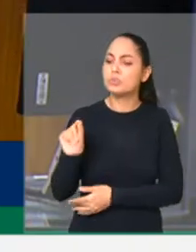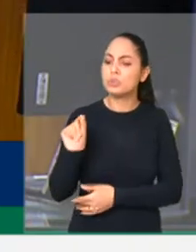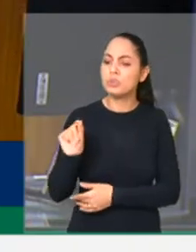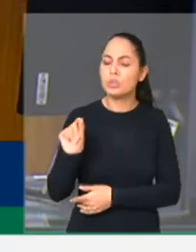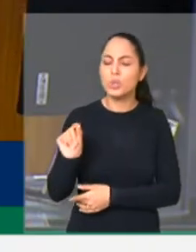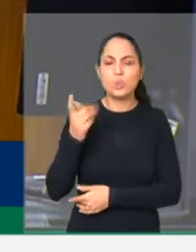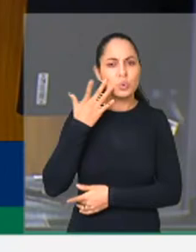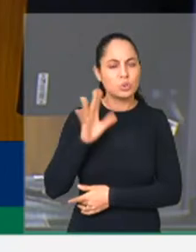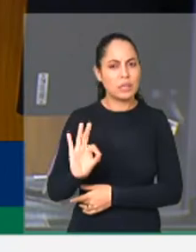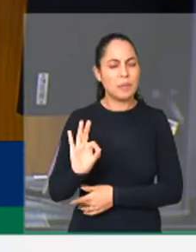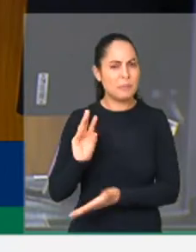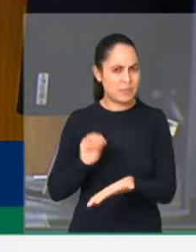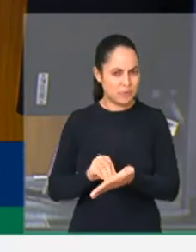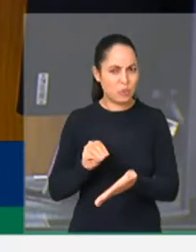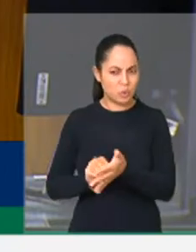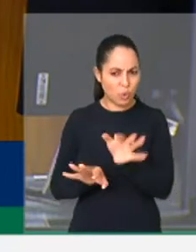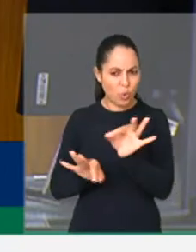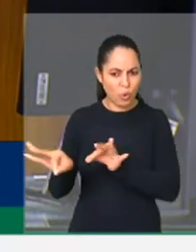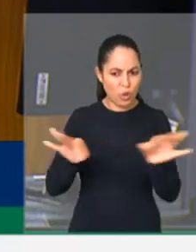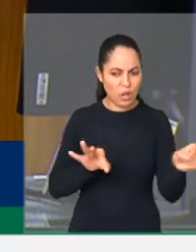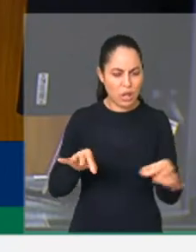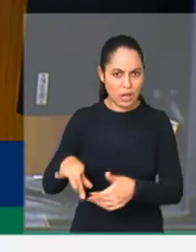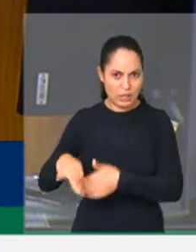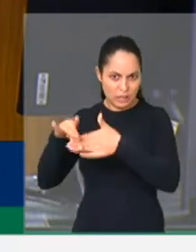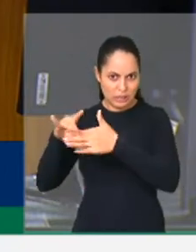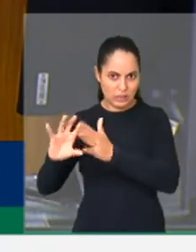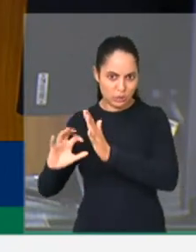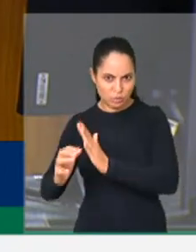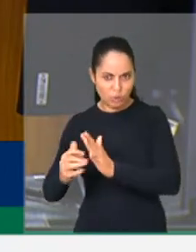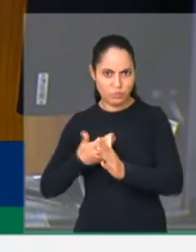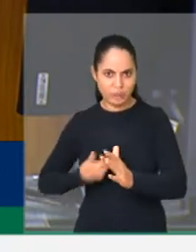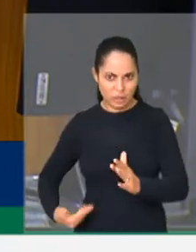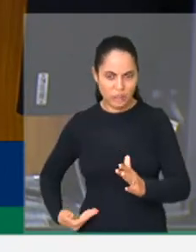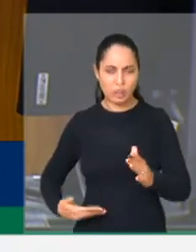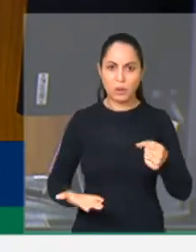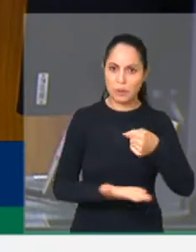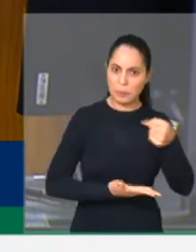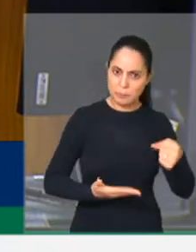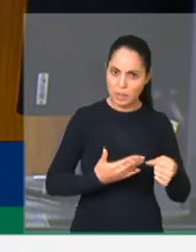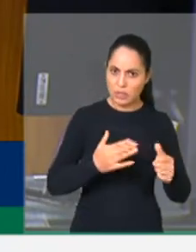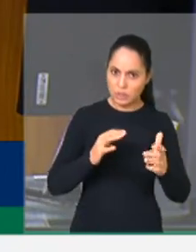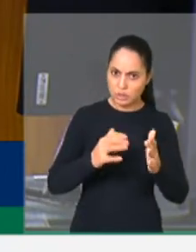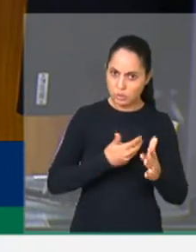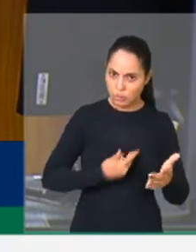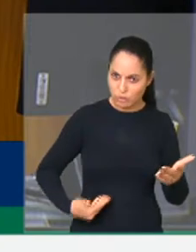UM ATO DO RELATOR... POR ABSOLUTO DESENCONTRO DA BASE E TALVEZ A ATITUDE DELE MAS POR PARTE DA MESA E DA INSEGURANÇA JURÍDICA ZERO